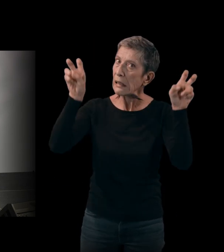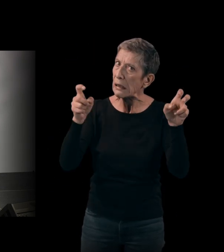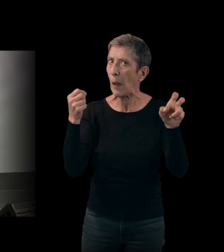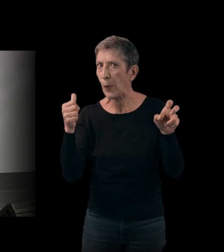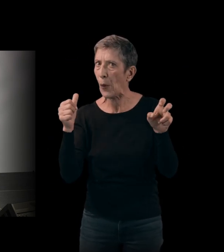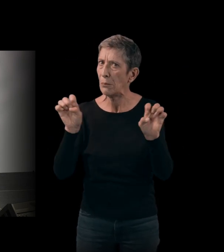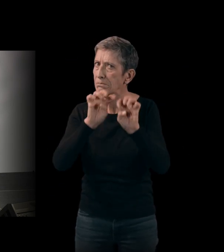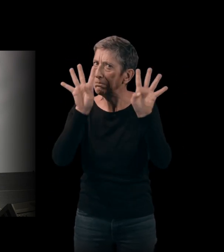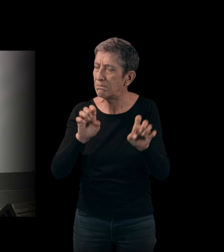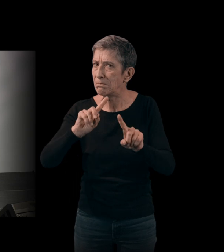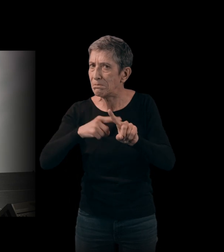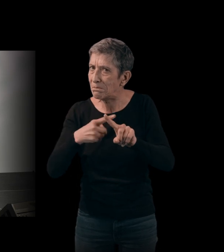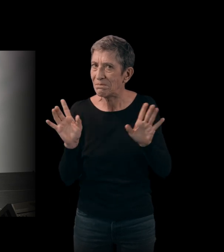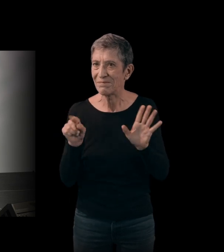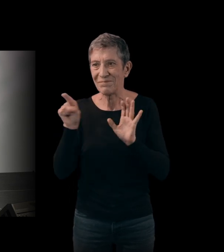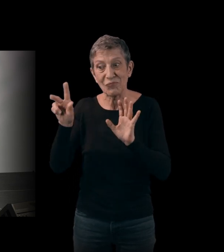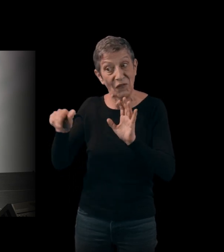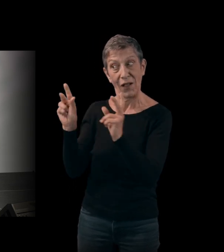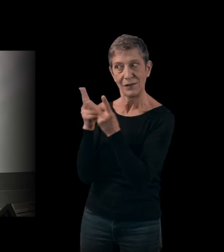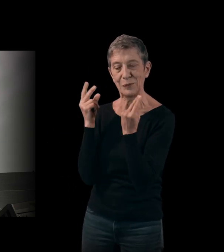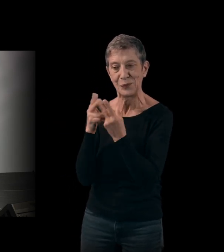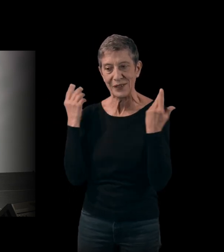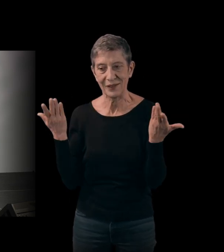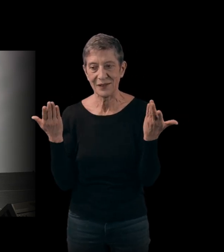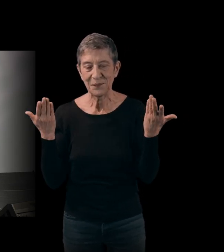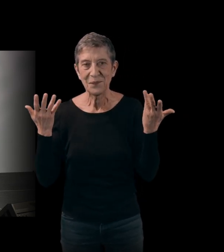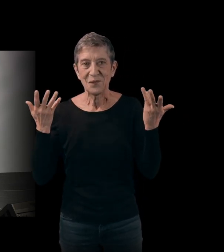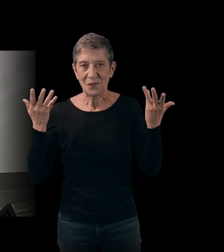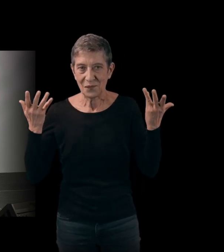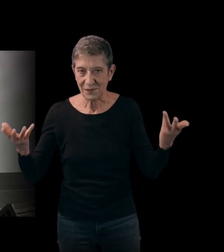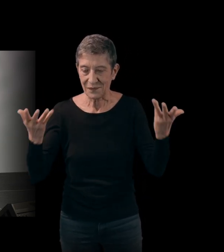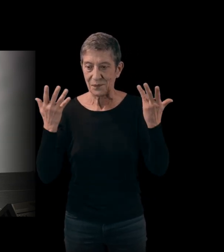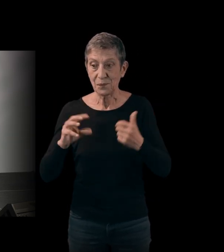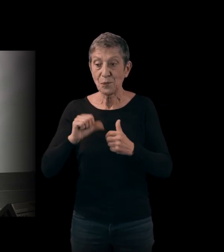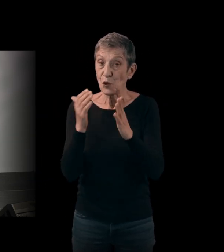d'ailleurs, vous allez nous en parler, de votre premier livre de littérature